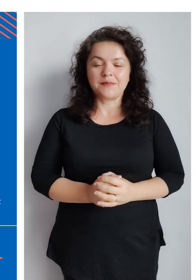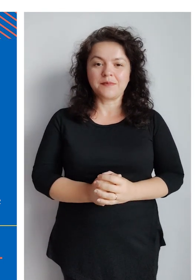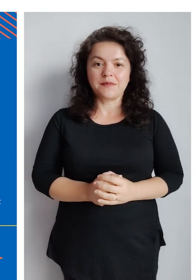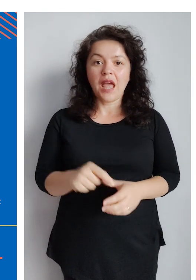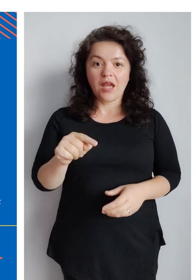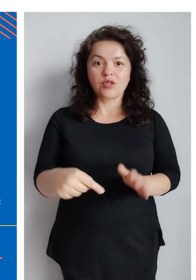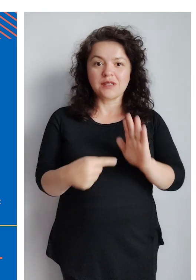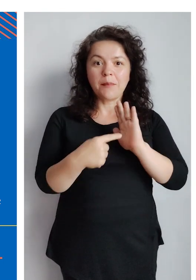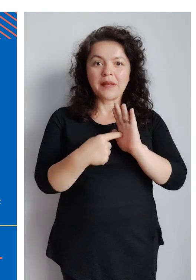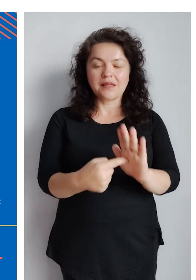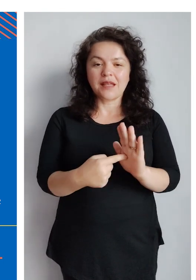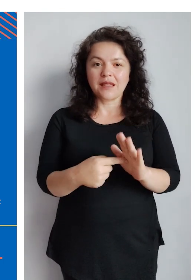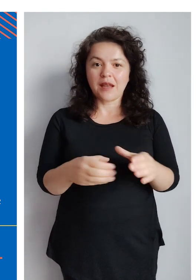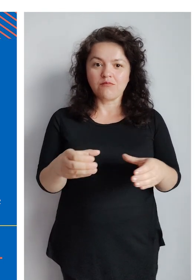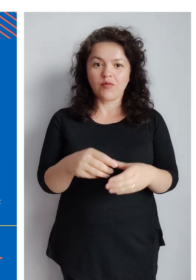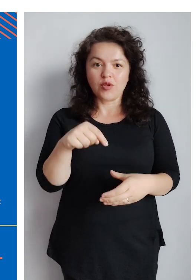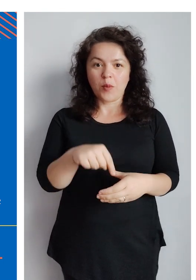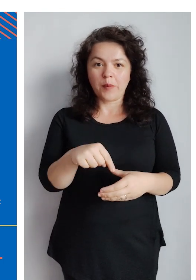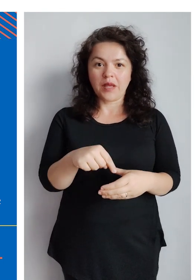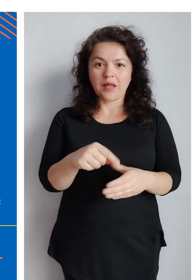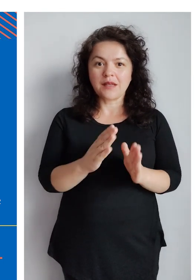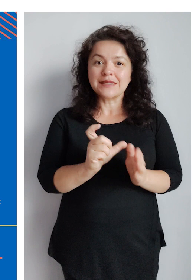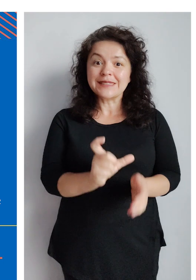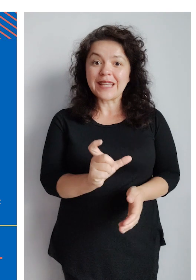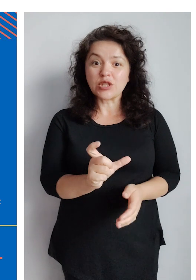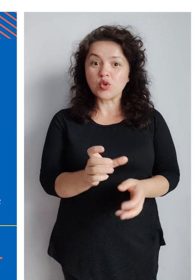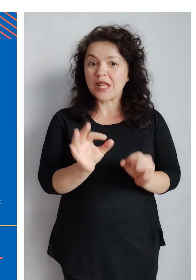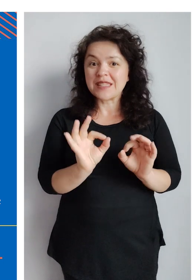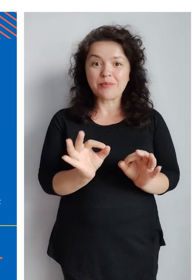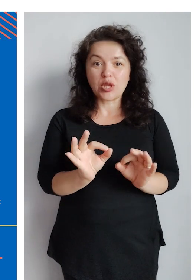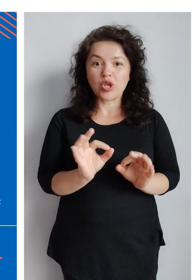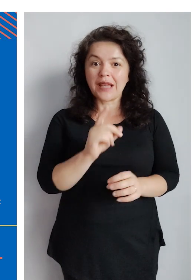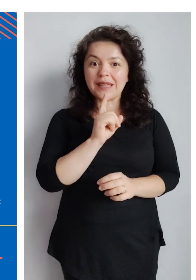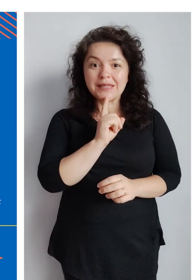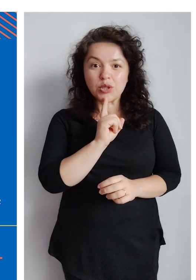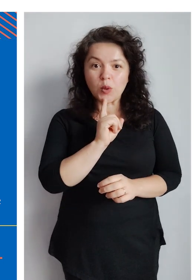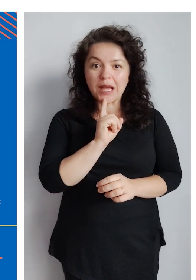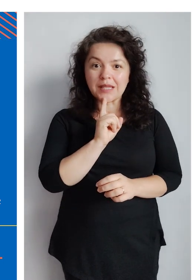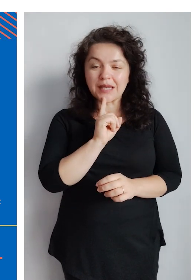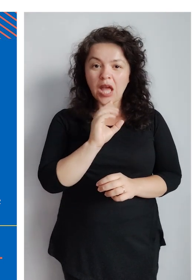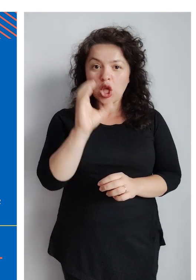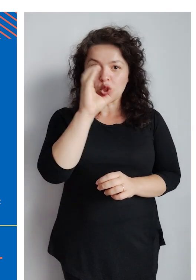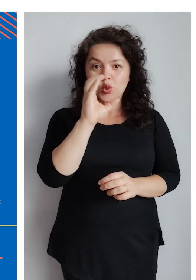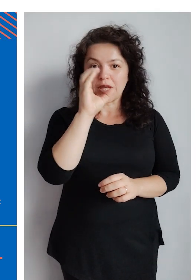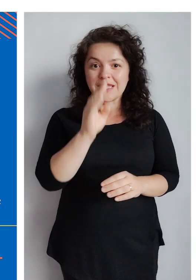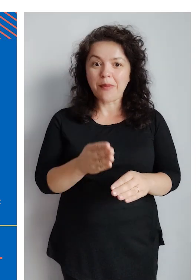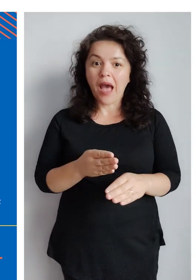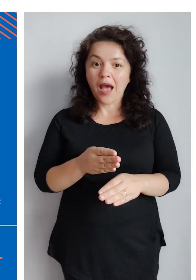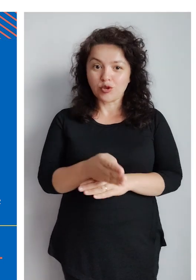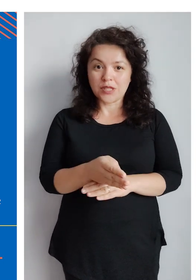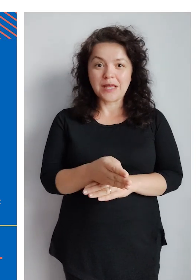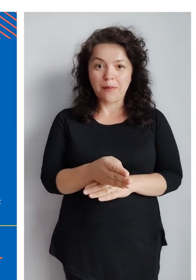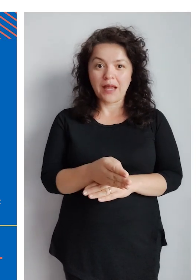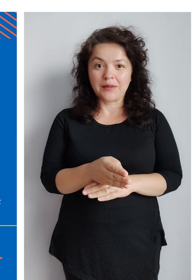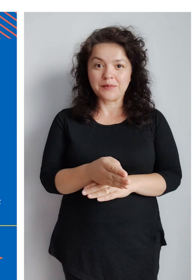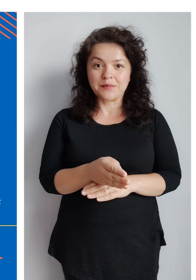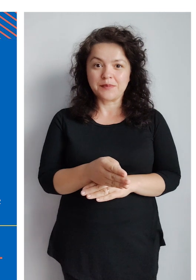Această prezentare face parte dintr-o secțiune specială intitulată Turism accesibil.